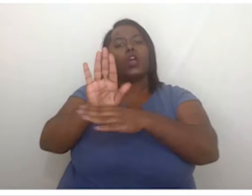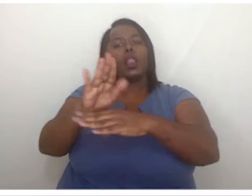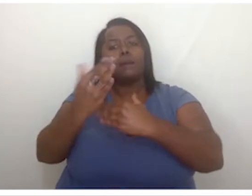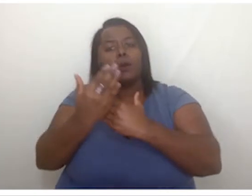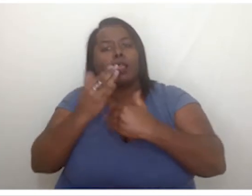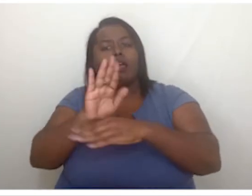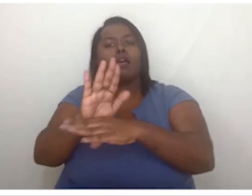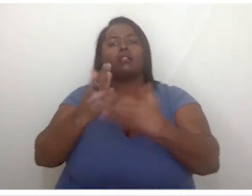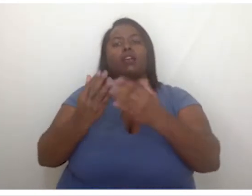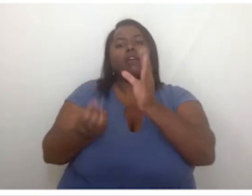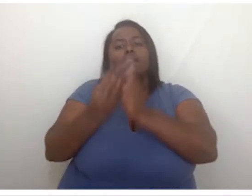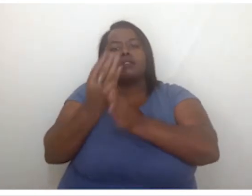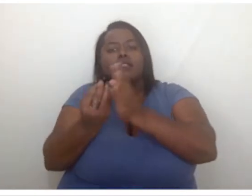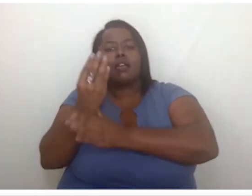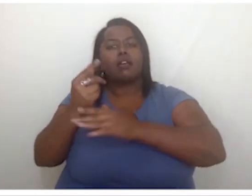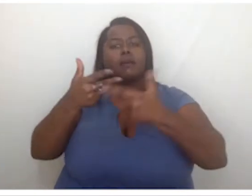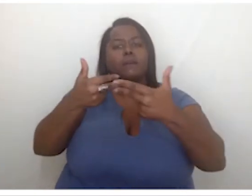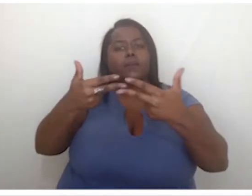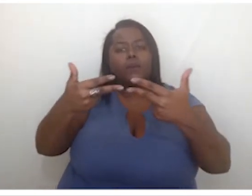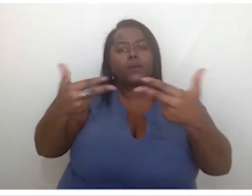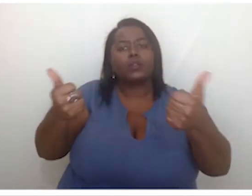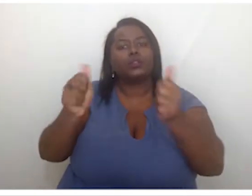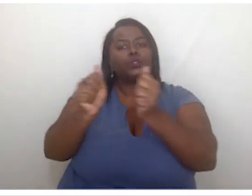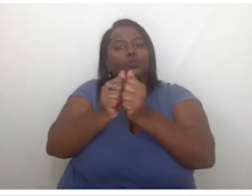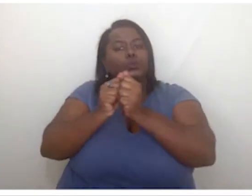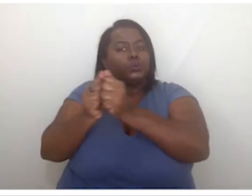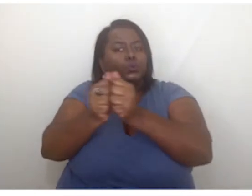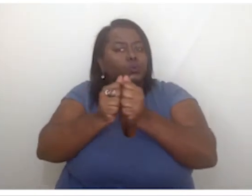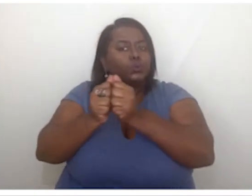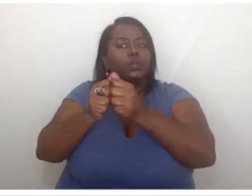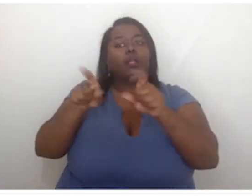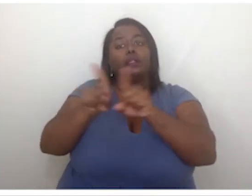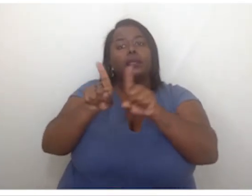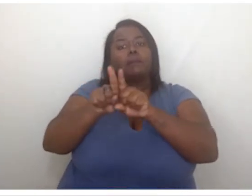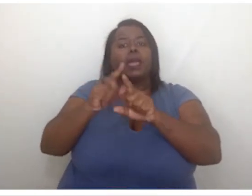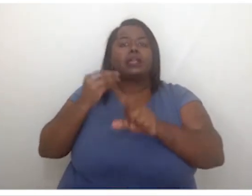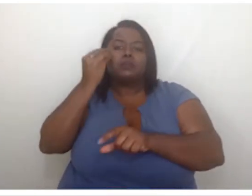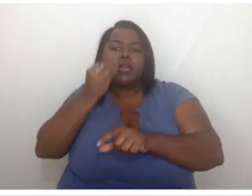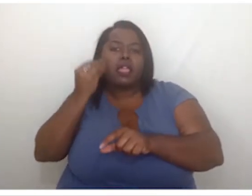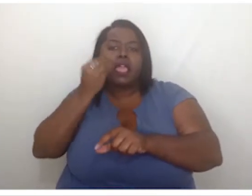todo eso ocurre, ellos están compartiendo diferentes experiencias, material,